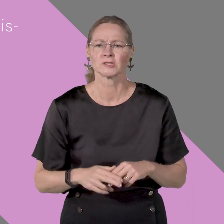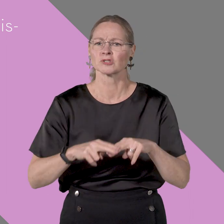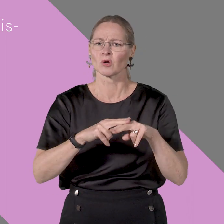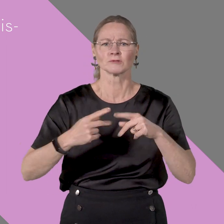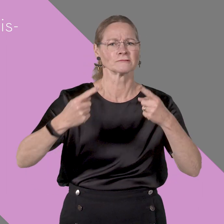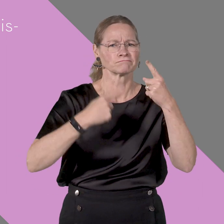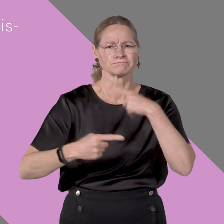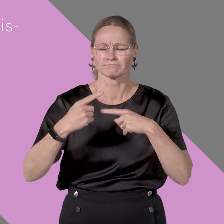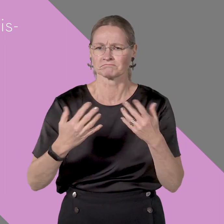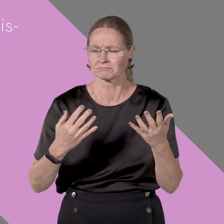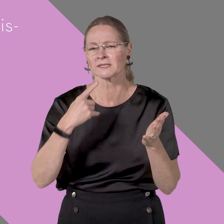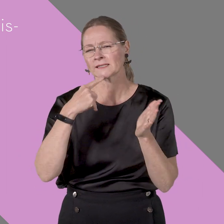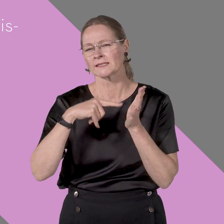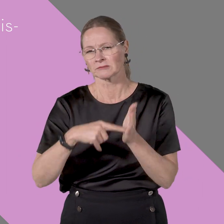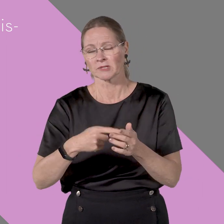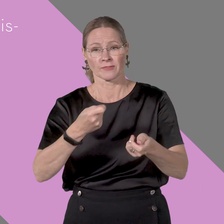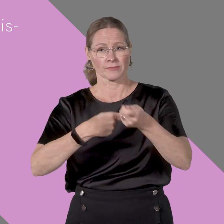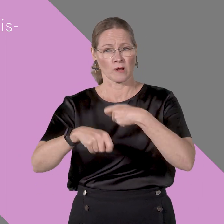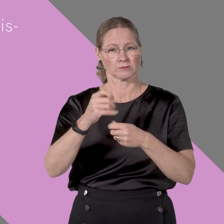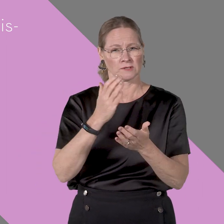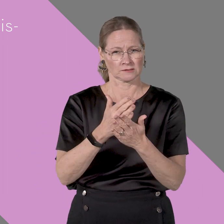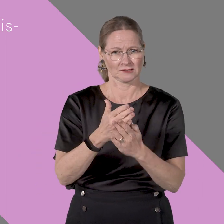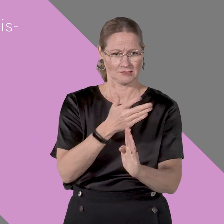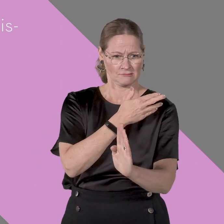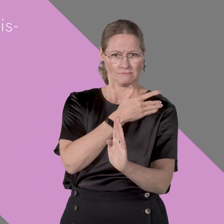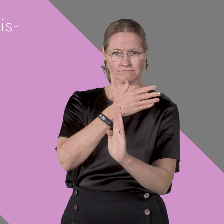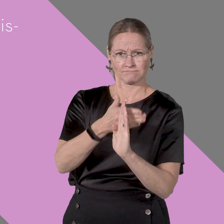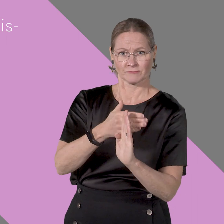Kokouksessa käsiteltiin muun muassa talousasioita kuluneen -